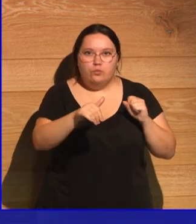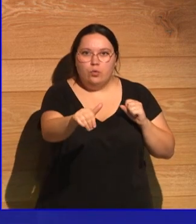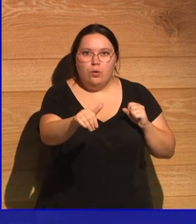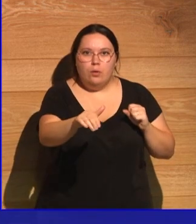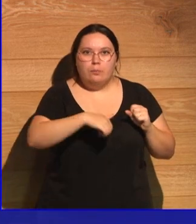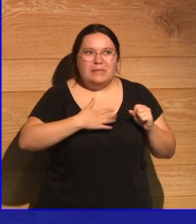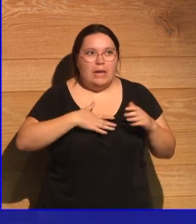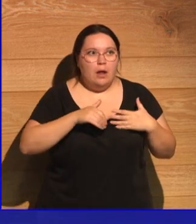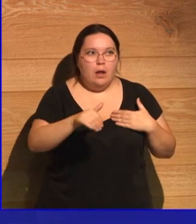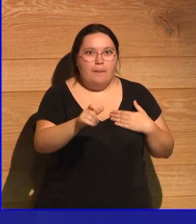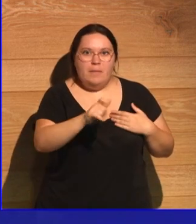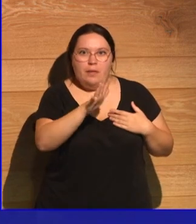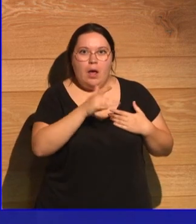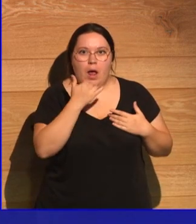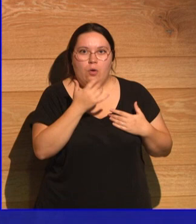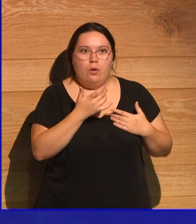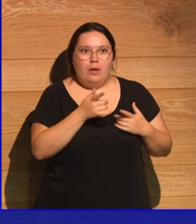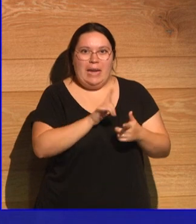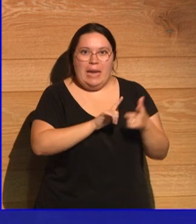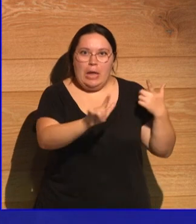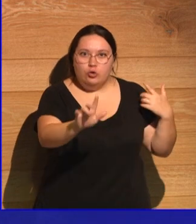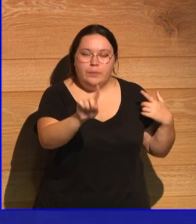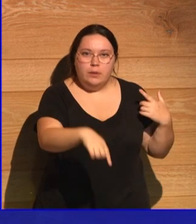no parecía demasiado lejano y es por esto que,